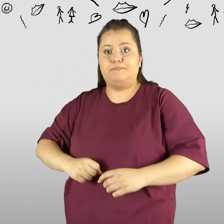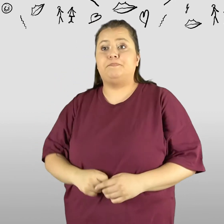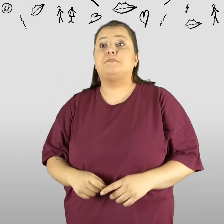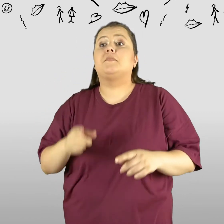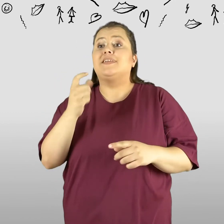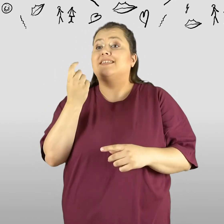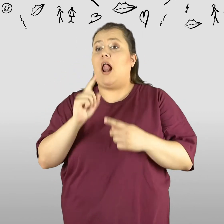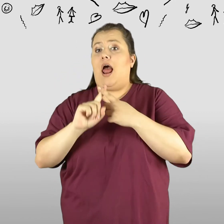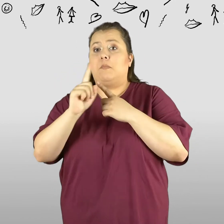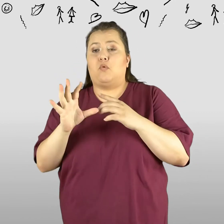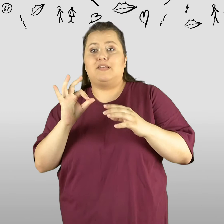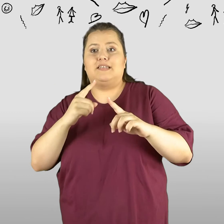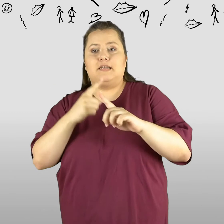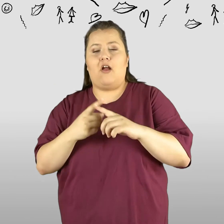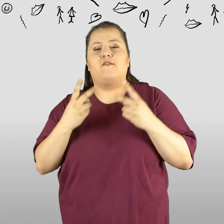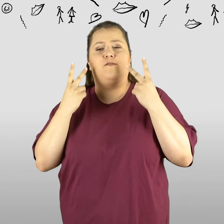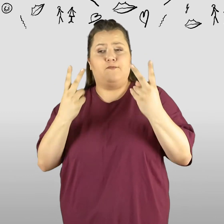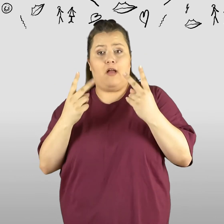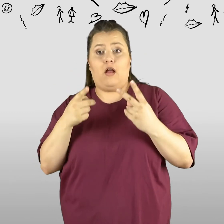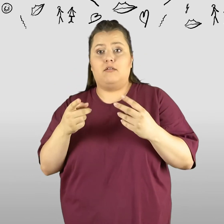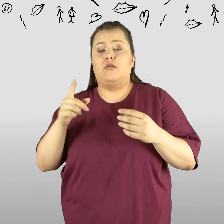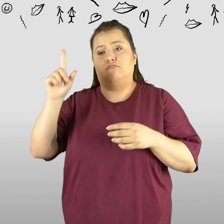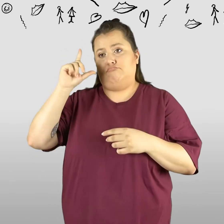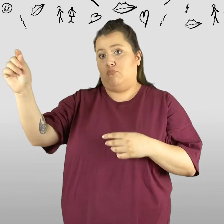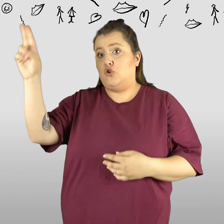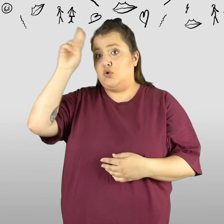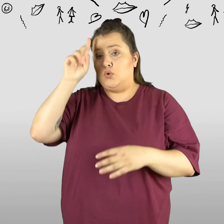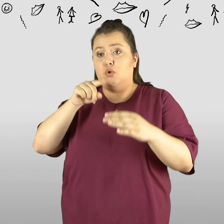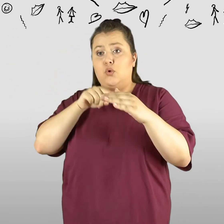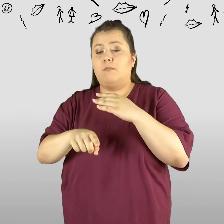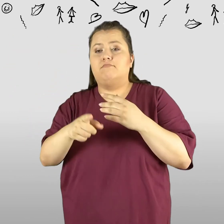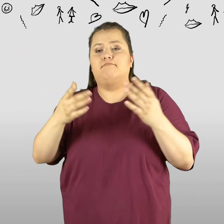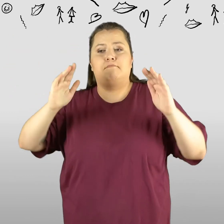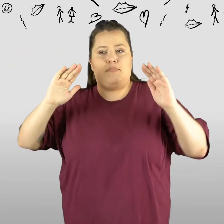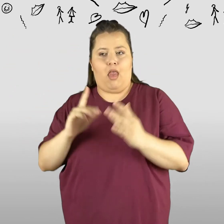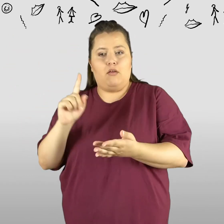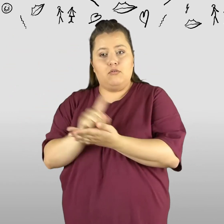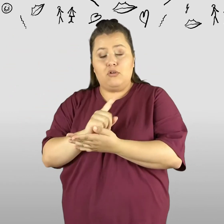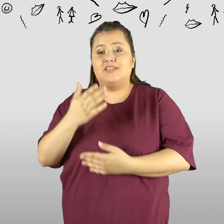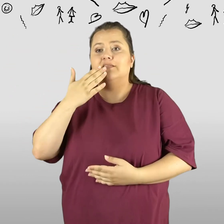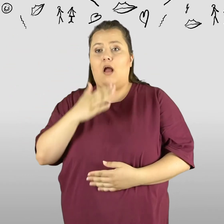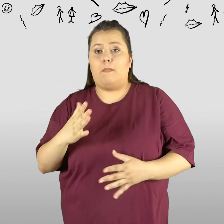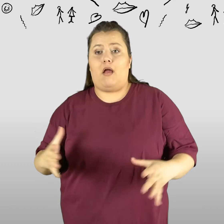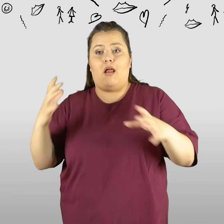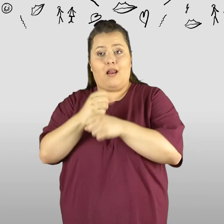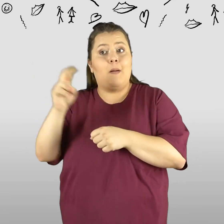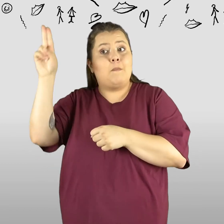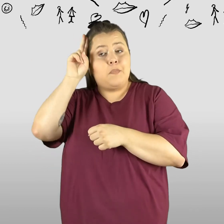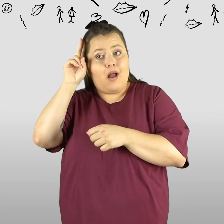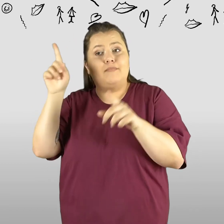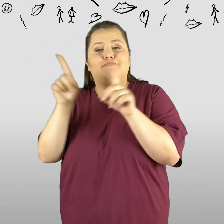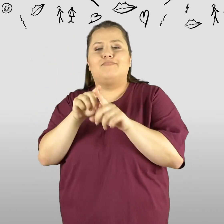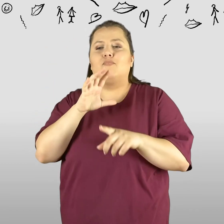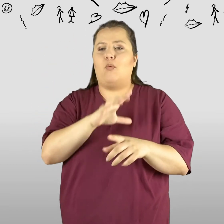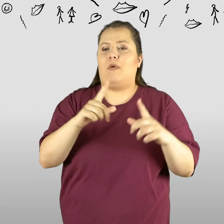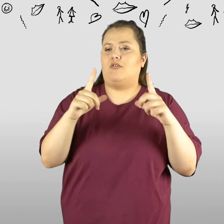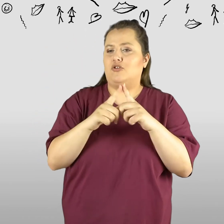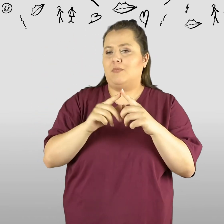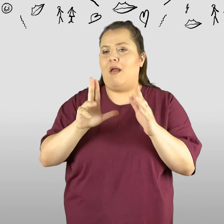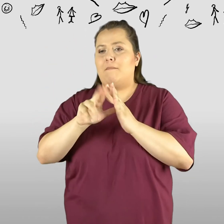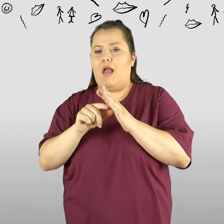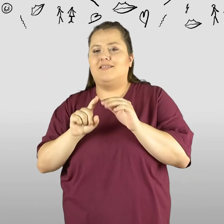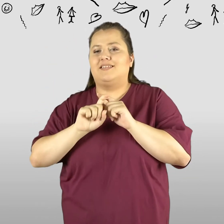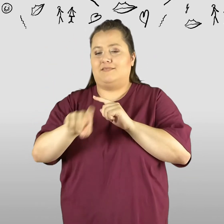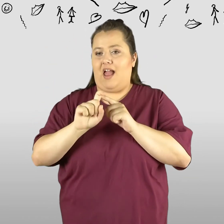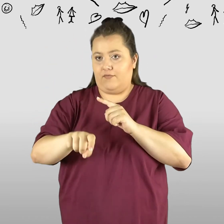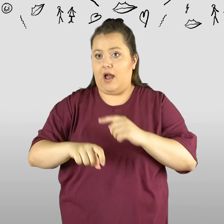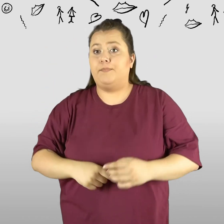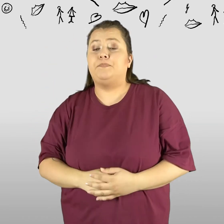Zaraz po seksie bardzo ważne jest, by się wysikać - to zmniejsza ryzyko zapalenia pęcherza i cewki moczowej.